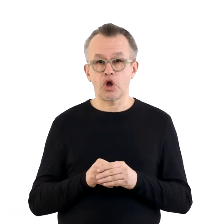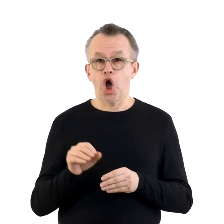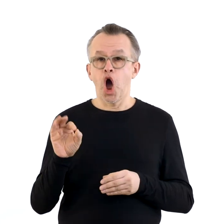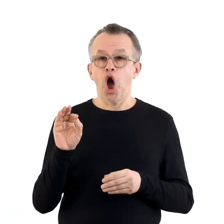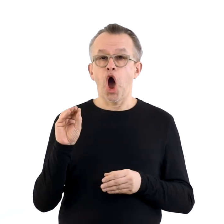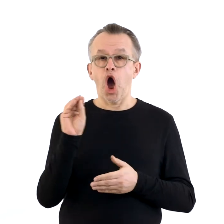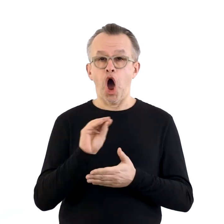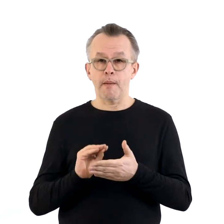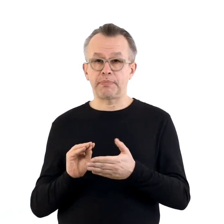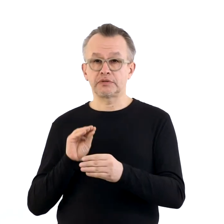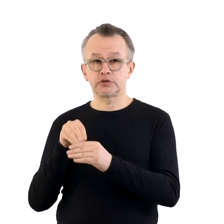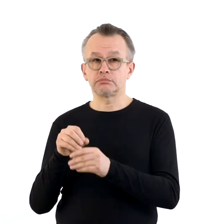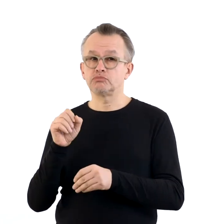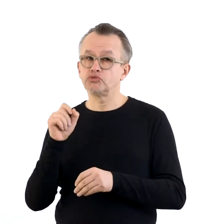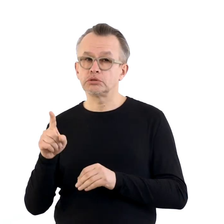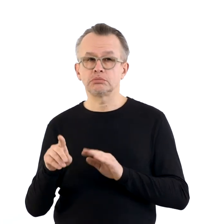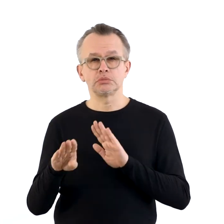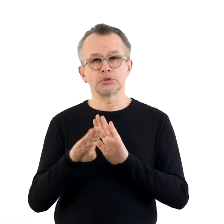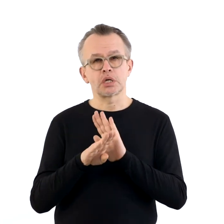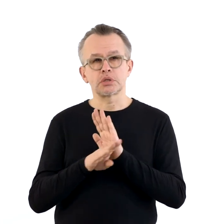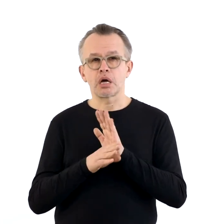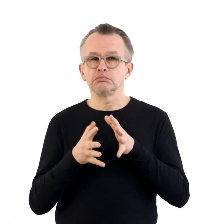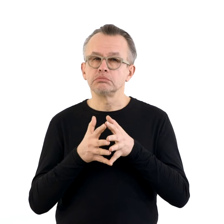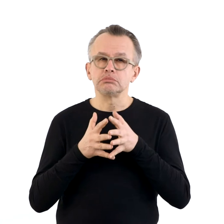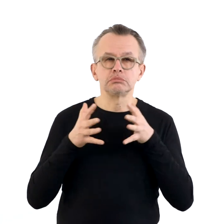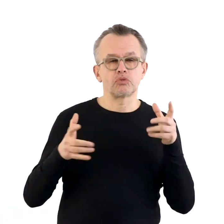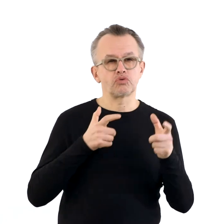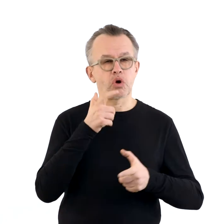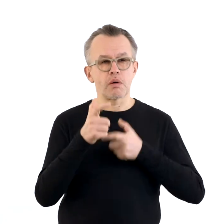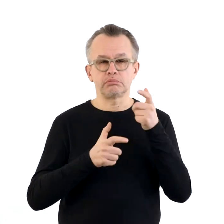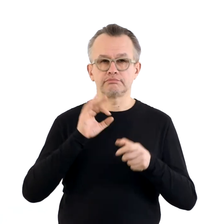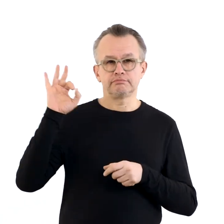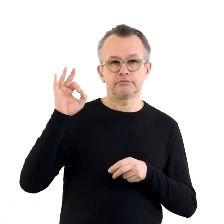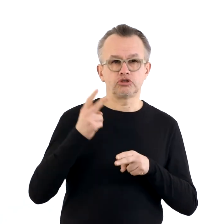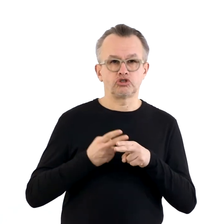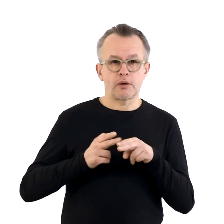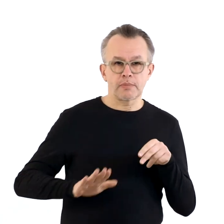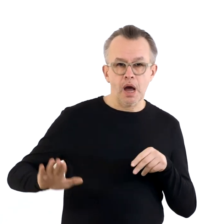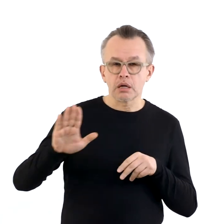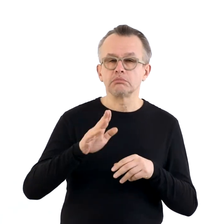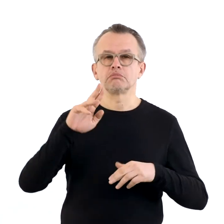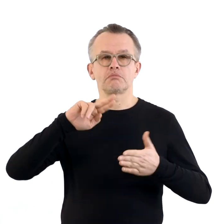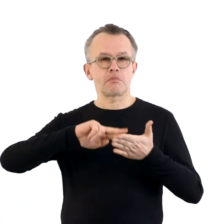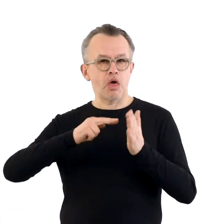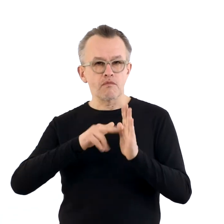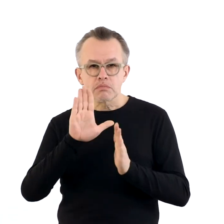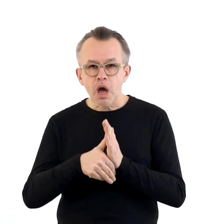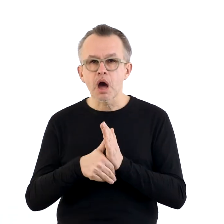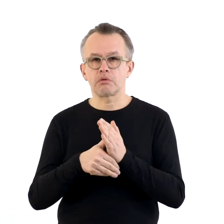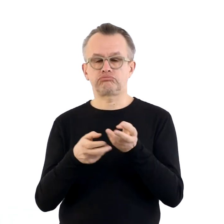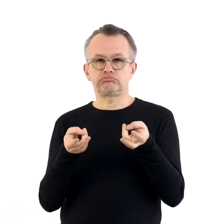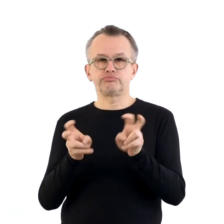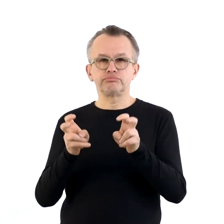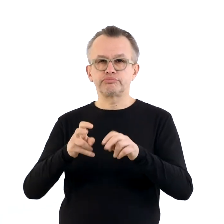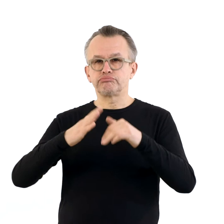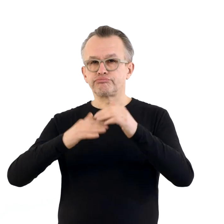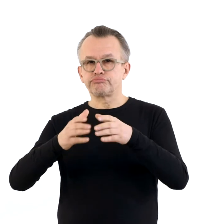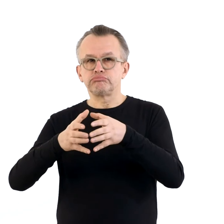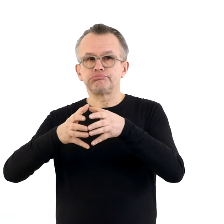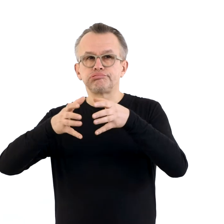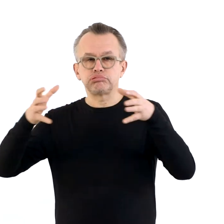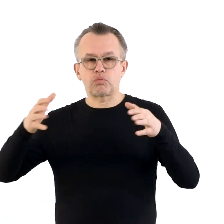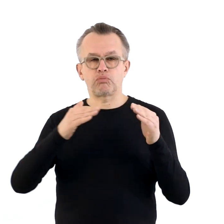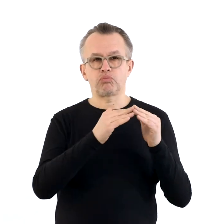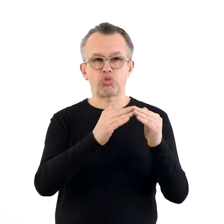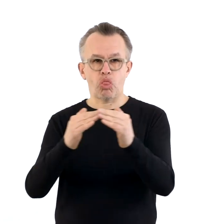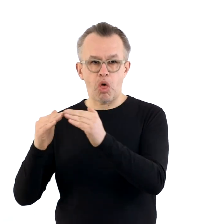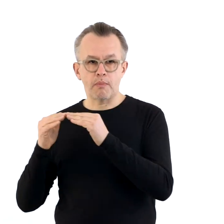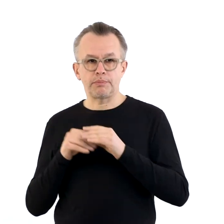Omówione zostały również szeroko zasady stosowane przez Rzymian przy planowaniu miast i wznoszeniu budowli.